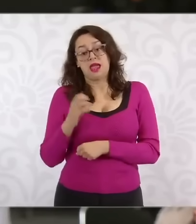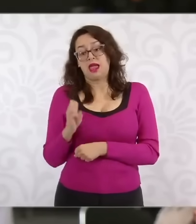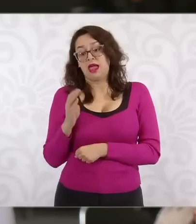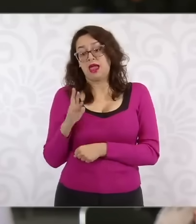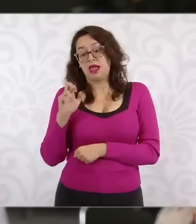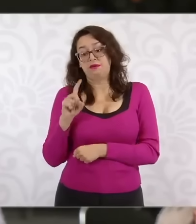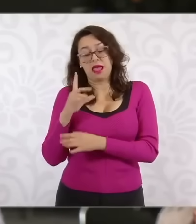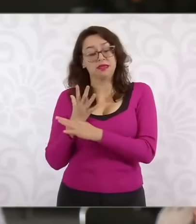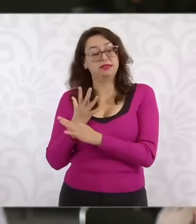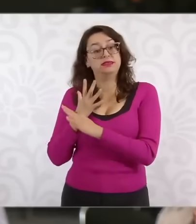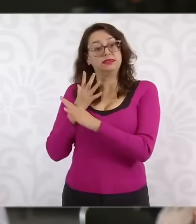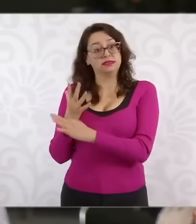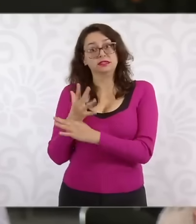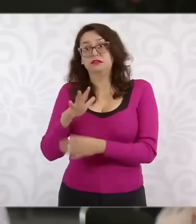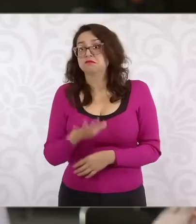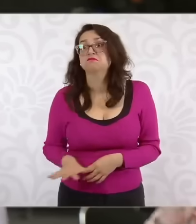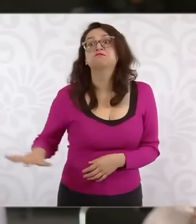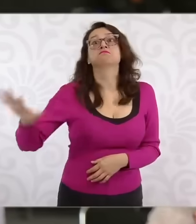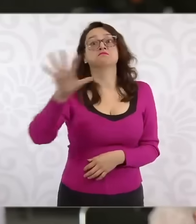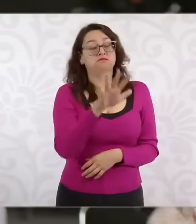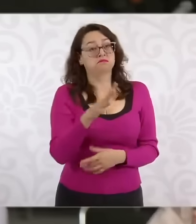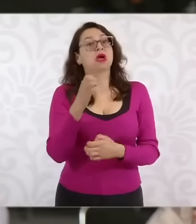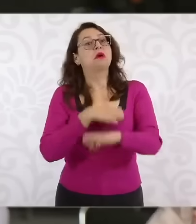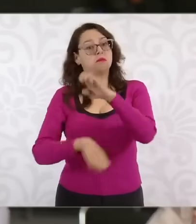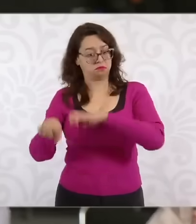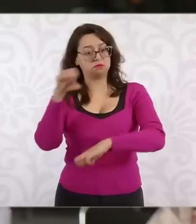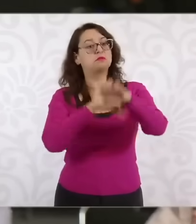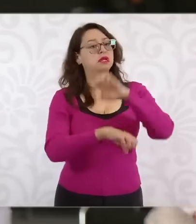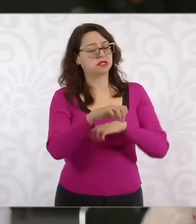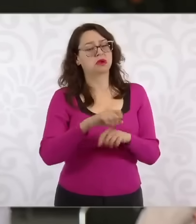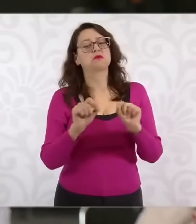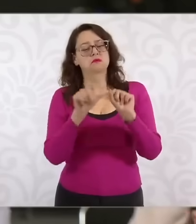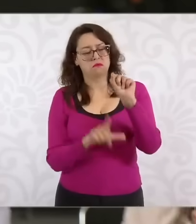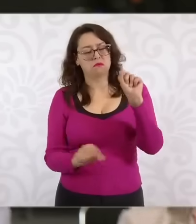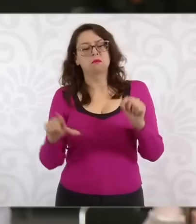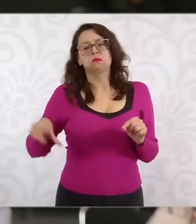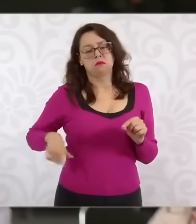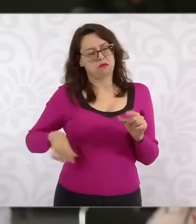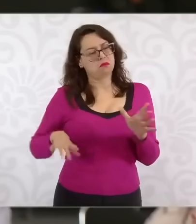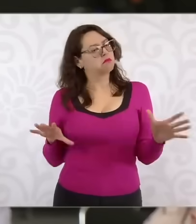mostraron que hay una gran aceptación por parte del empresariado y gran respaldo arriba del 75%.